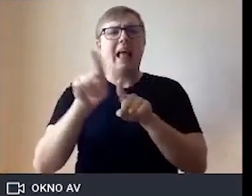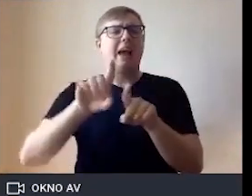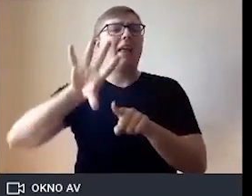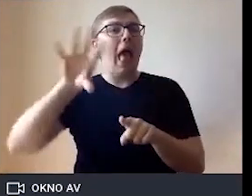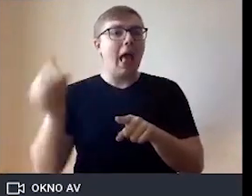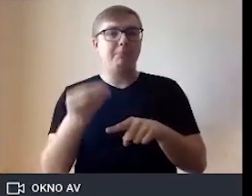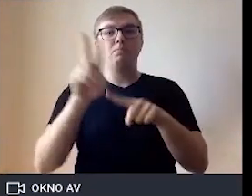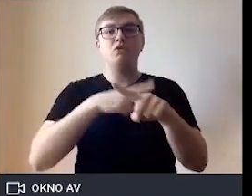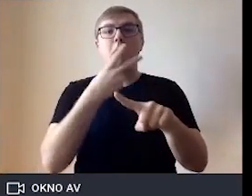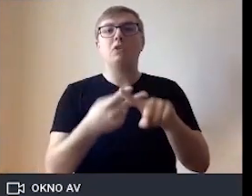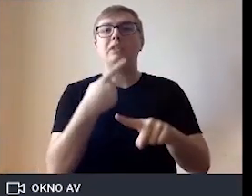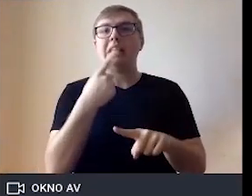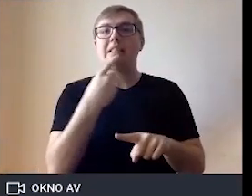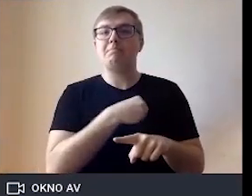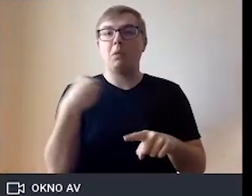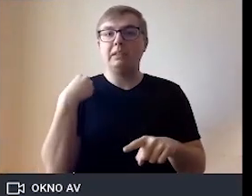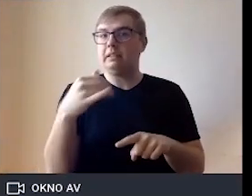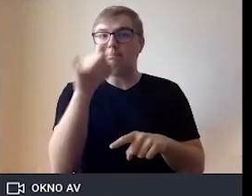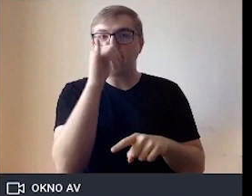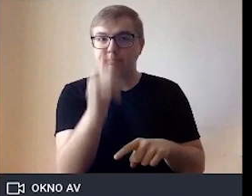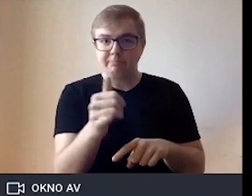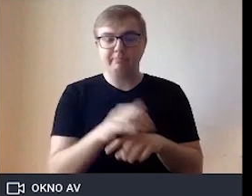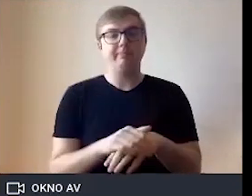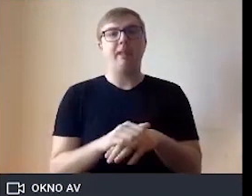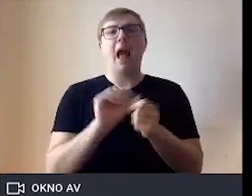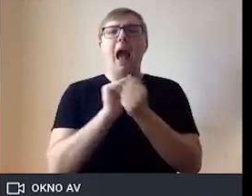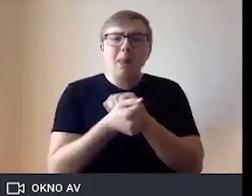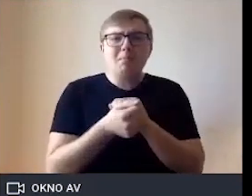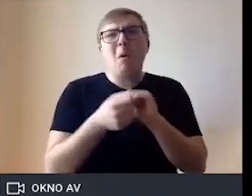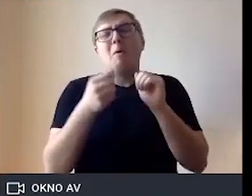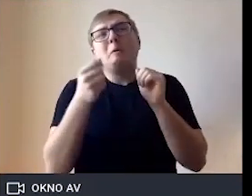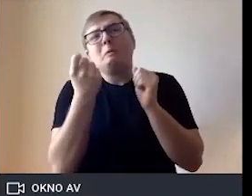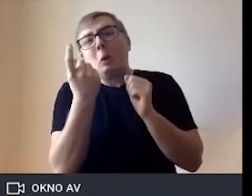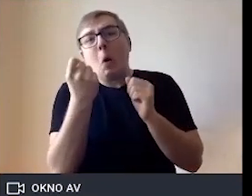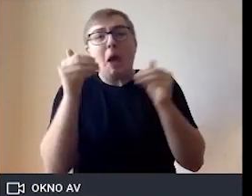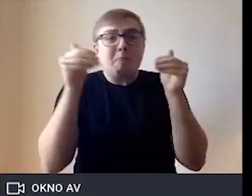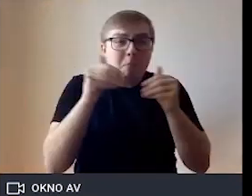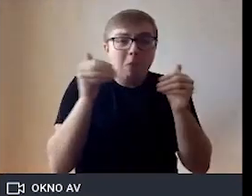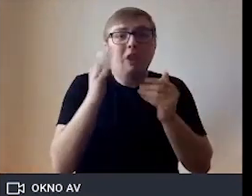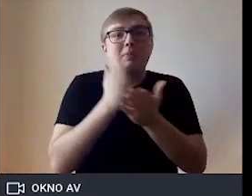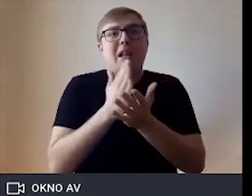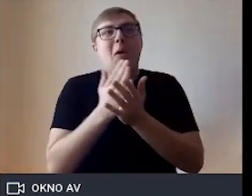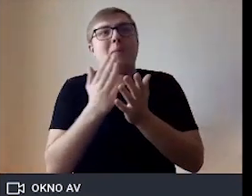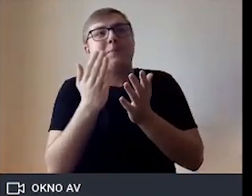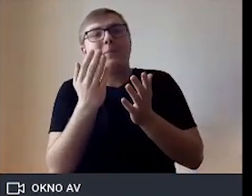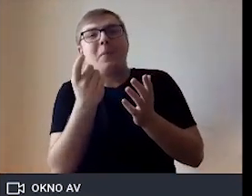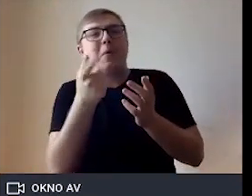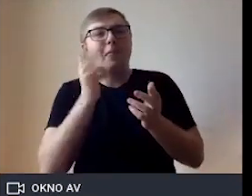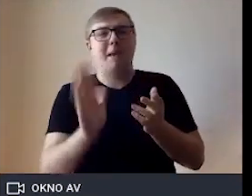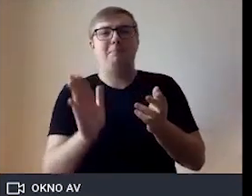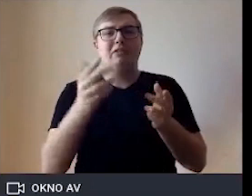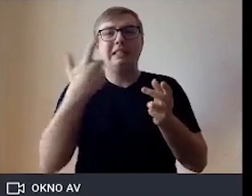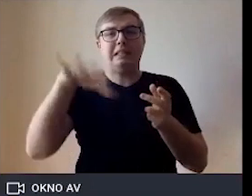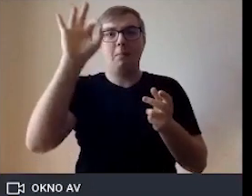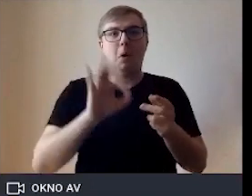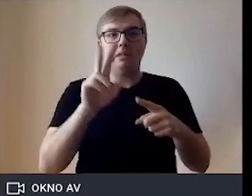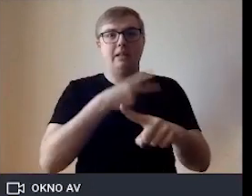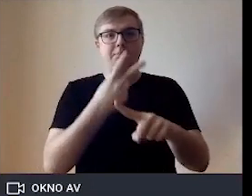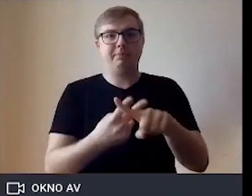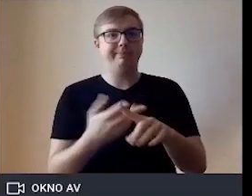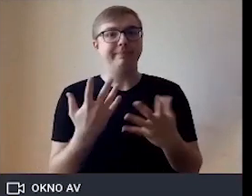Są to znaki, których znaczenia nie można w 100% przełożyć na język polski.